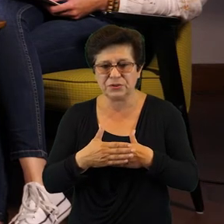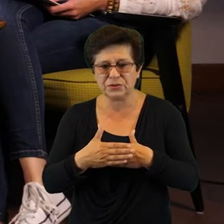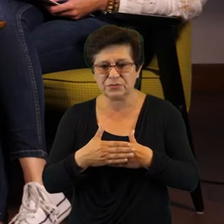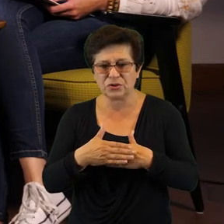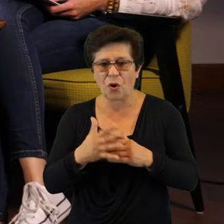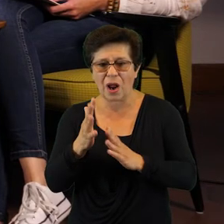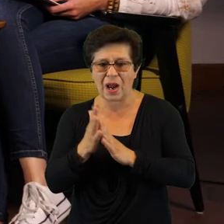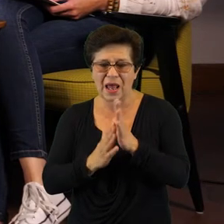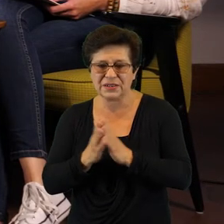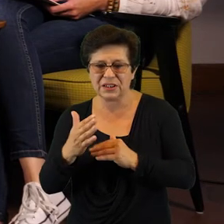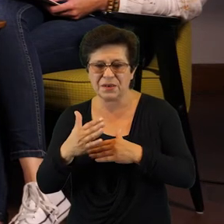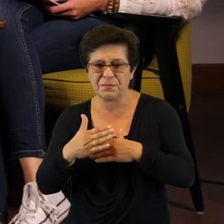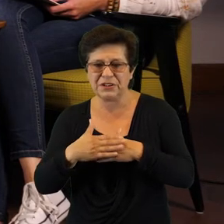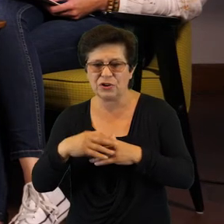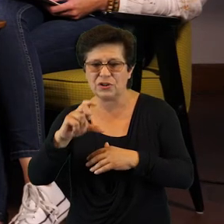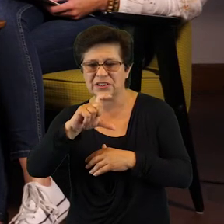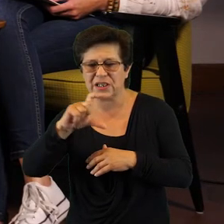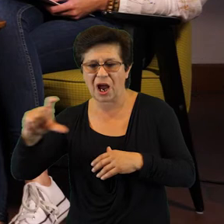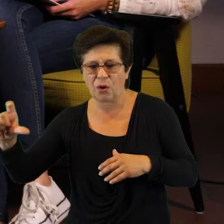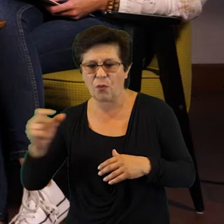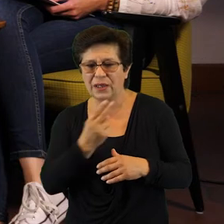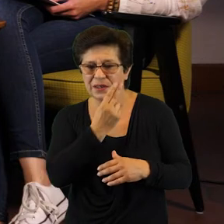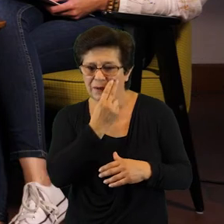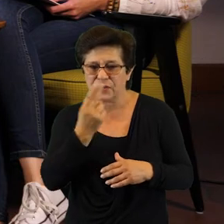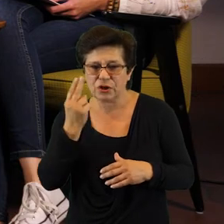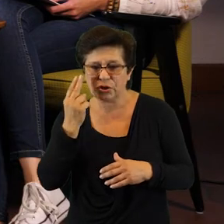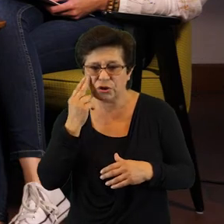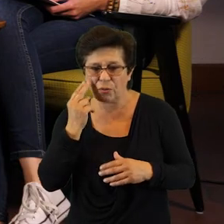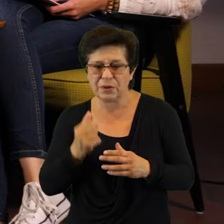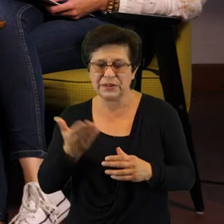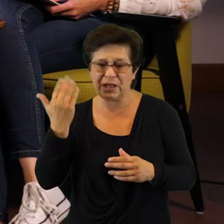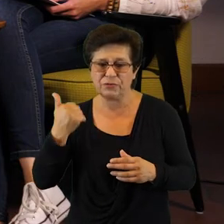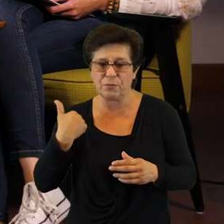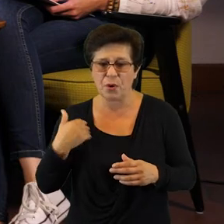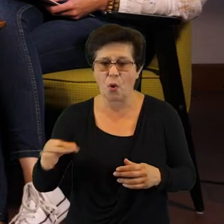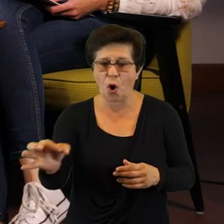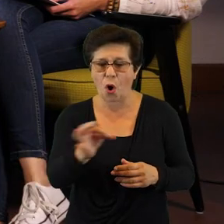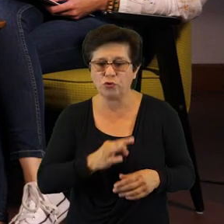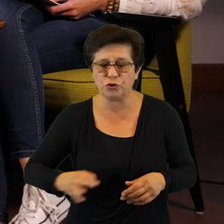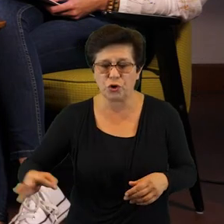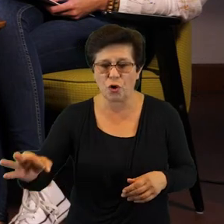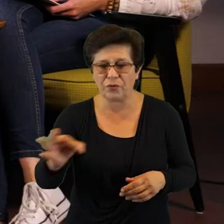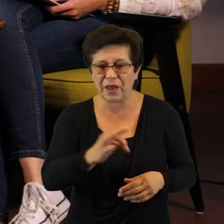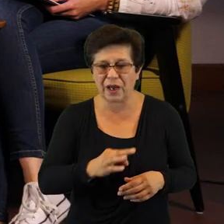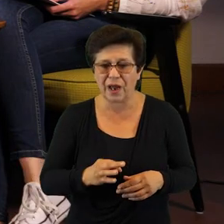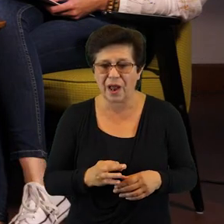Kiedyś bardzo silny ośrodek katolicki, inteligencji katolickiej.